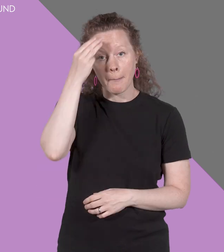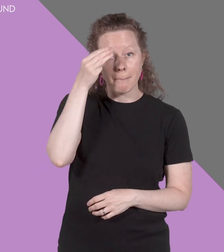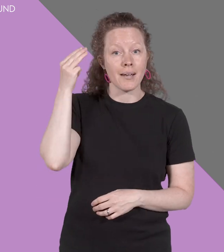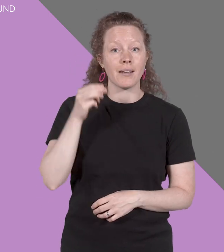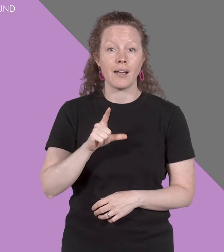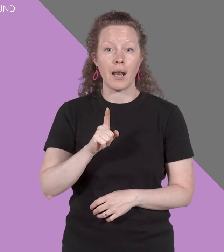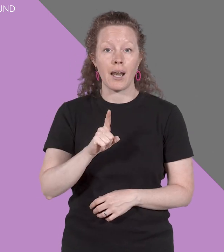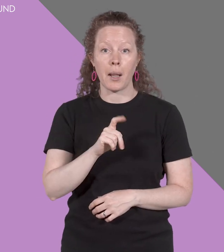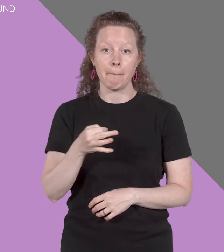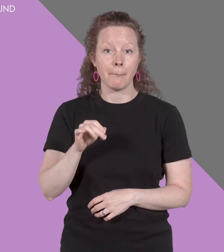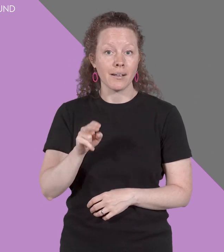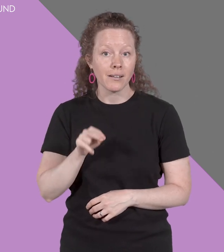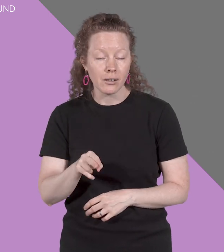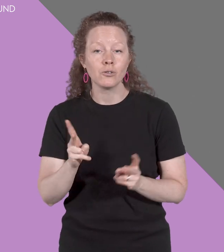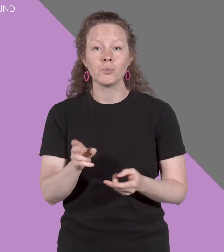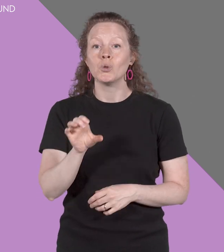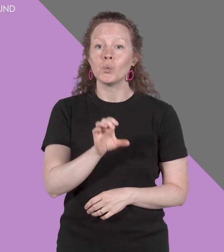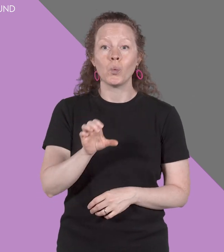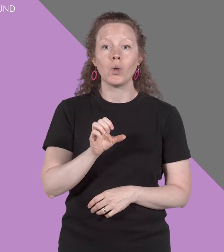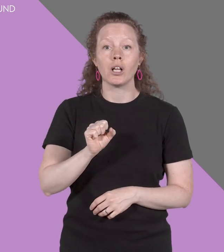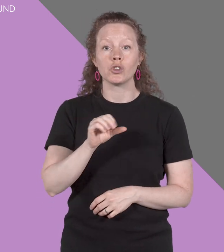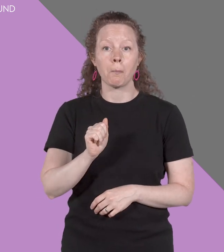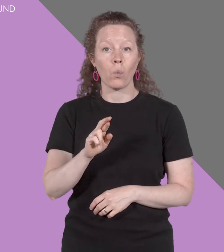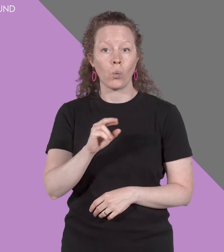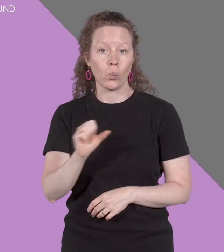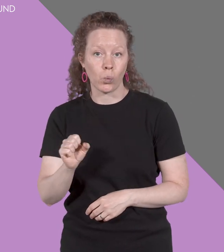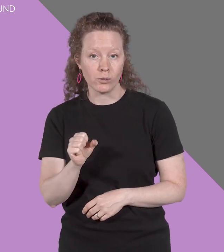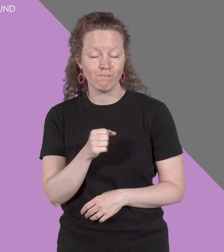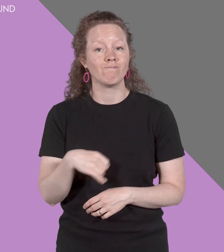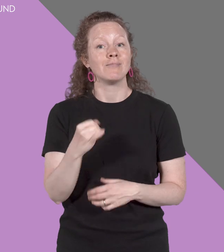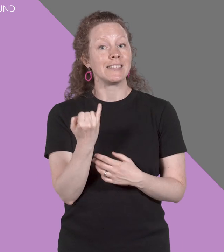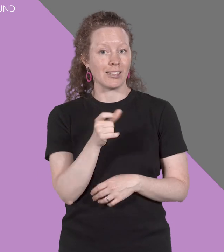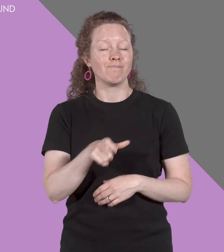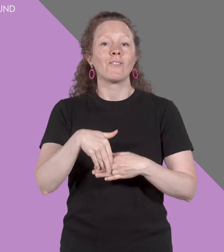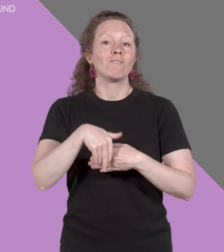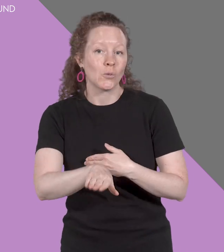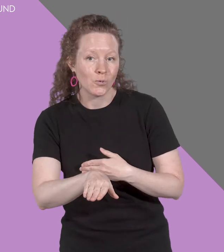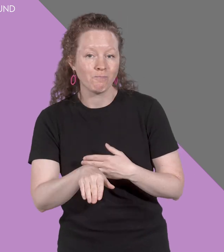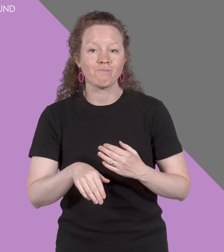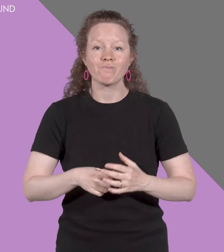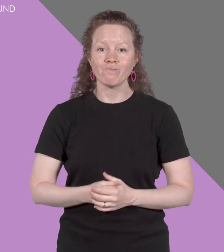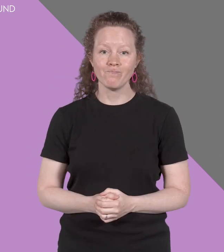Merja Leppänen och Julia Småroos.